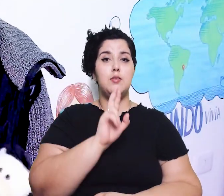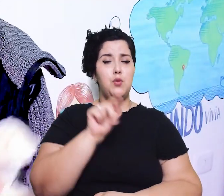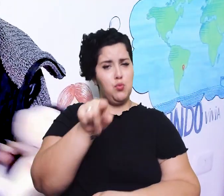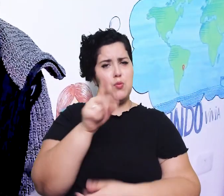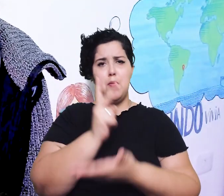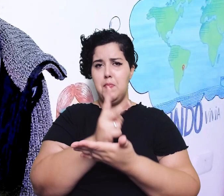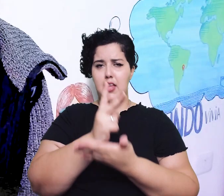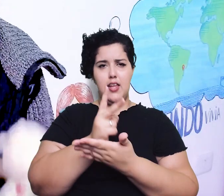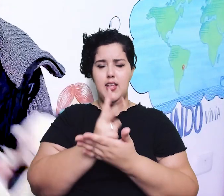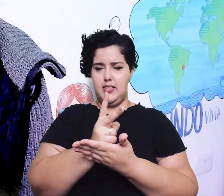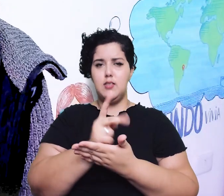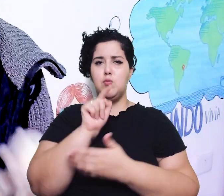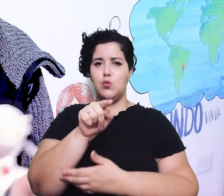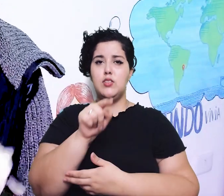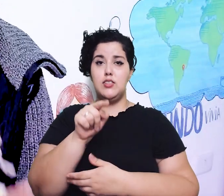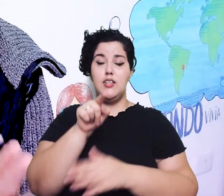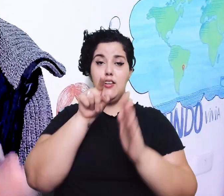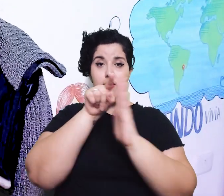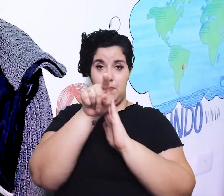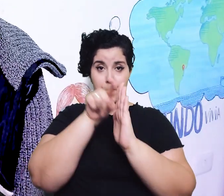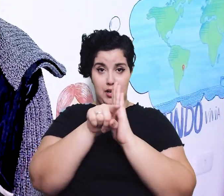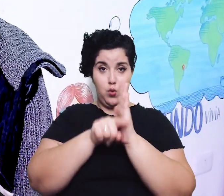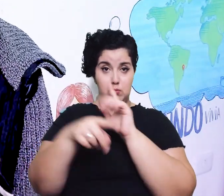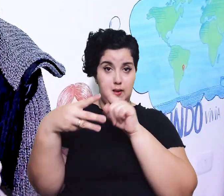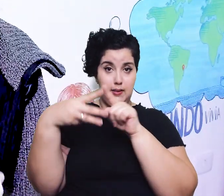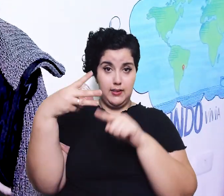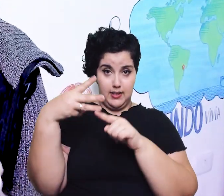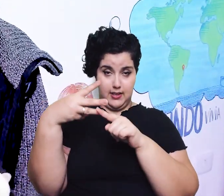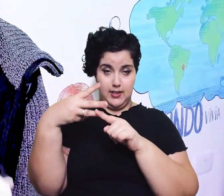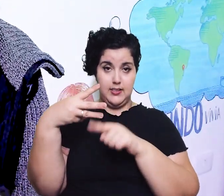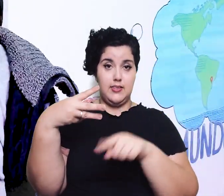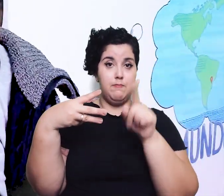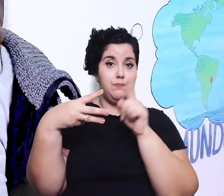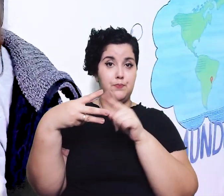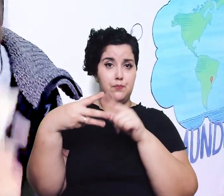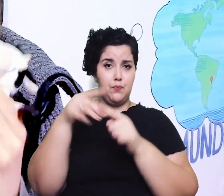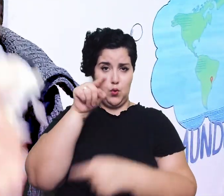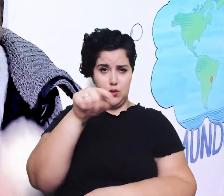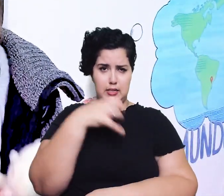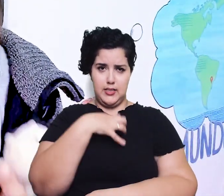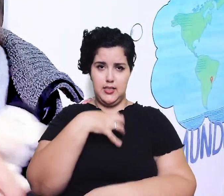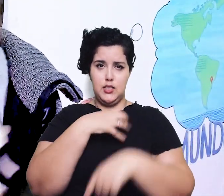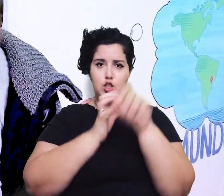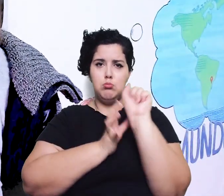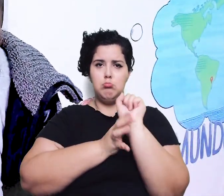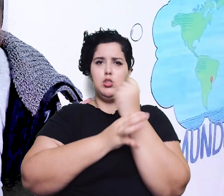daí pode ser pra você mesmo, enfim, mas responda estas três perguntinhas aqui. A primeira delas: você tá seguro do que